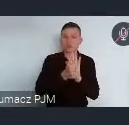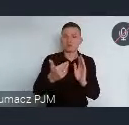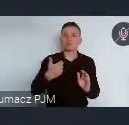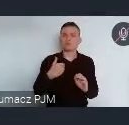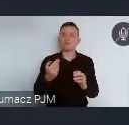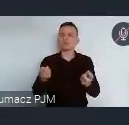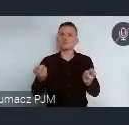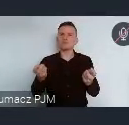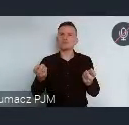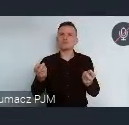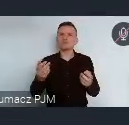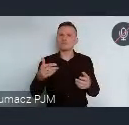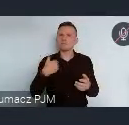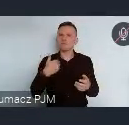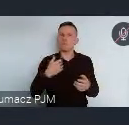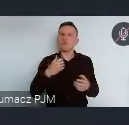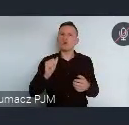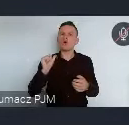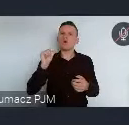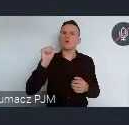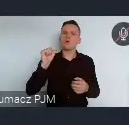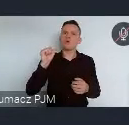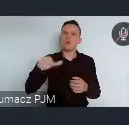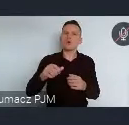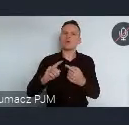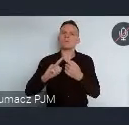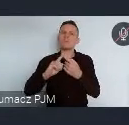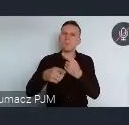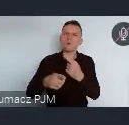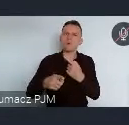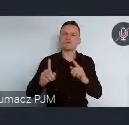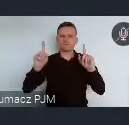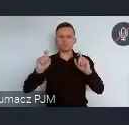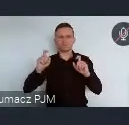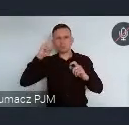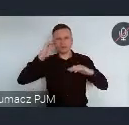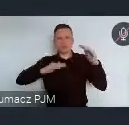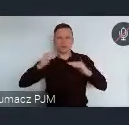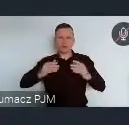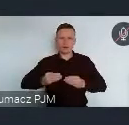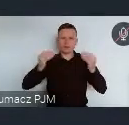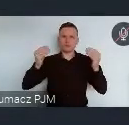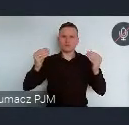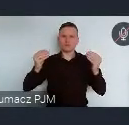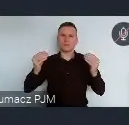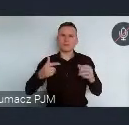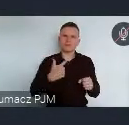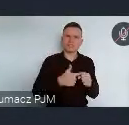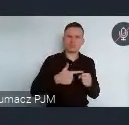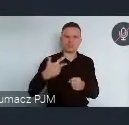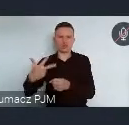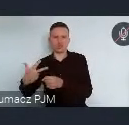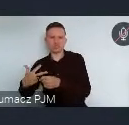czyli rok po przyjęciu Celów Zrównoważonego Rozwoju w ramach Agendy 2020-2030, utworzyliśmy w Polsce Partnerstwo